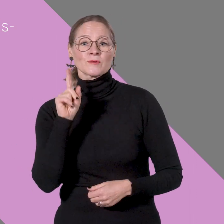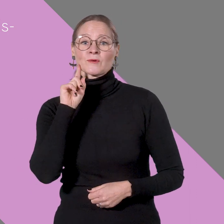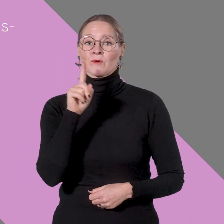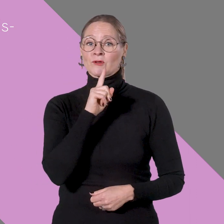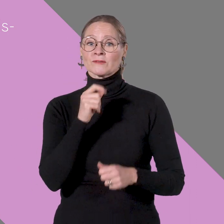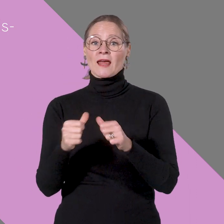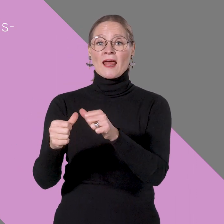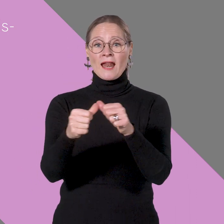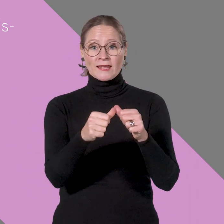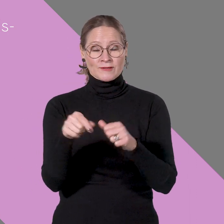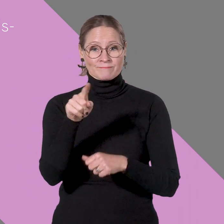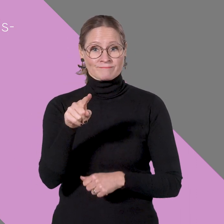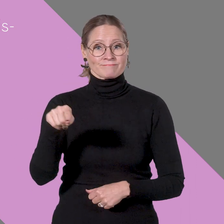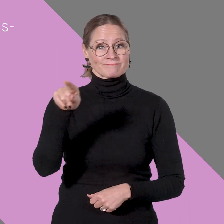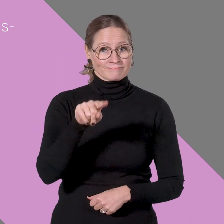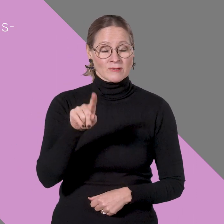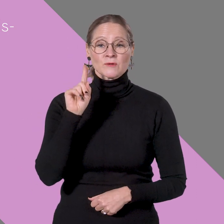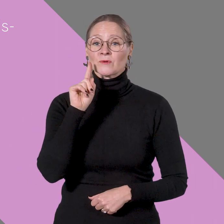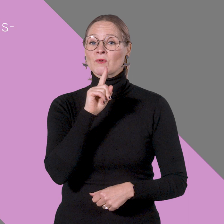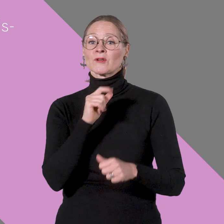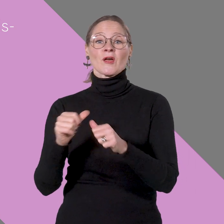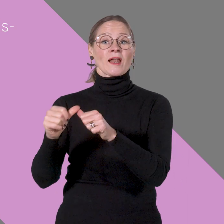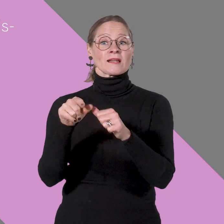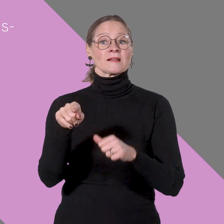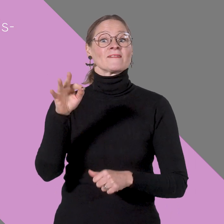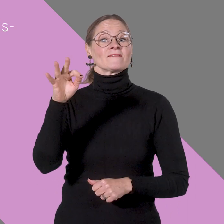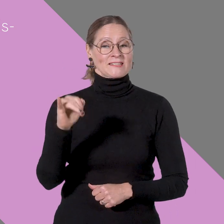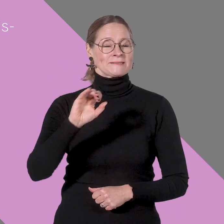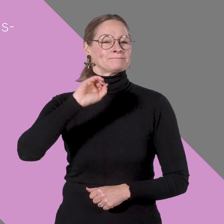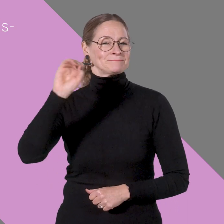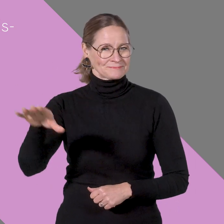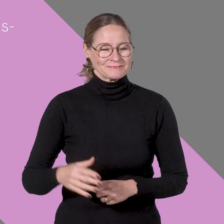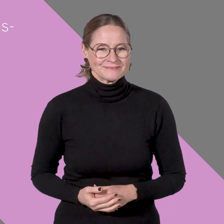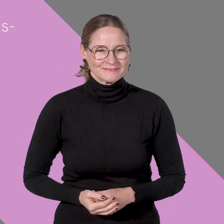kuurojenliitto@kuurojenliitto.fi